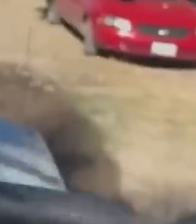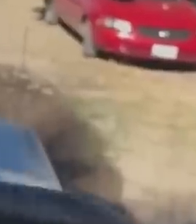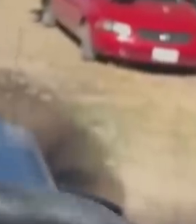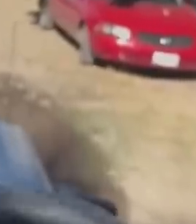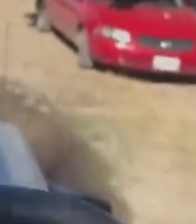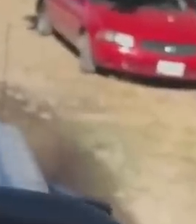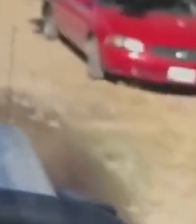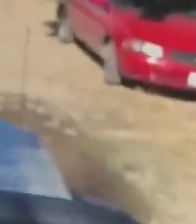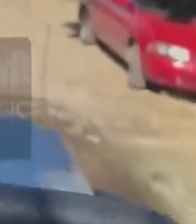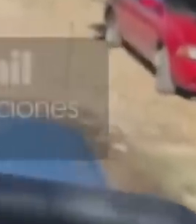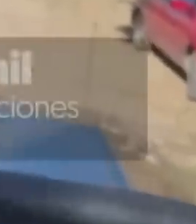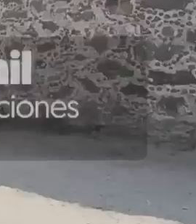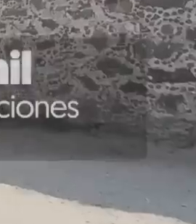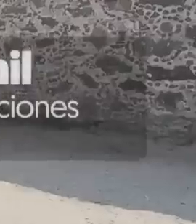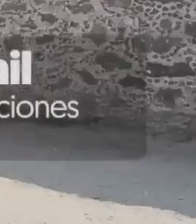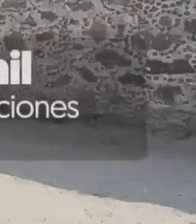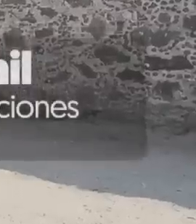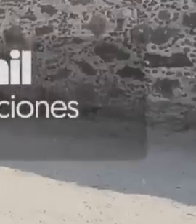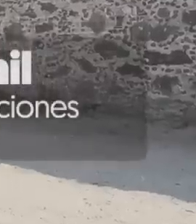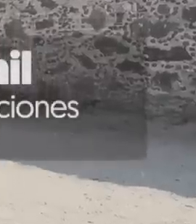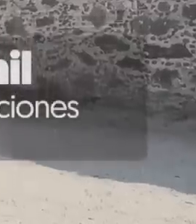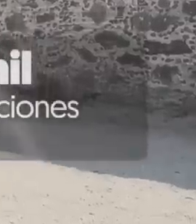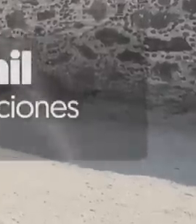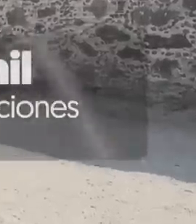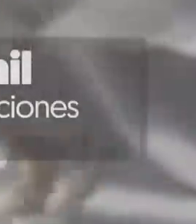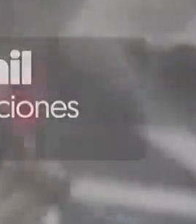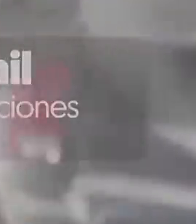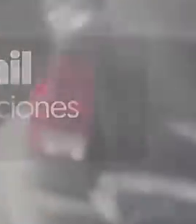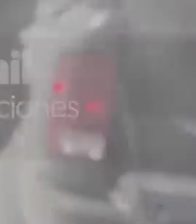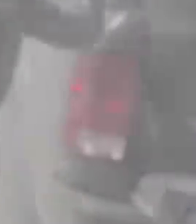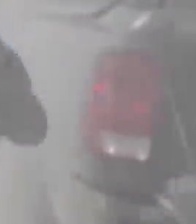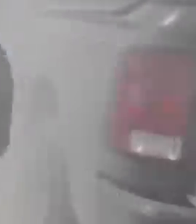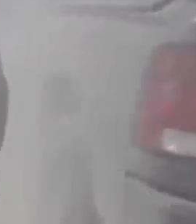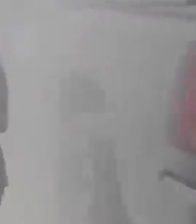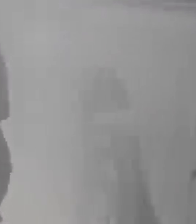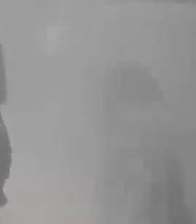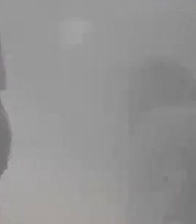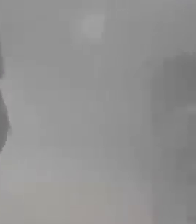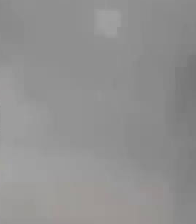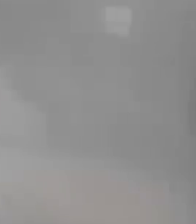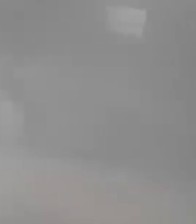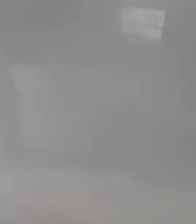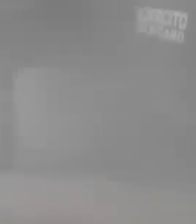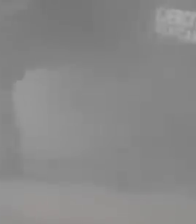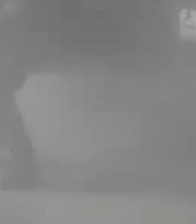traduce en alrededor de 29000 operaciones diarias en todo el país para fortalecer la seguridad y con